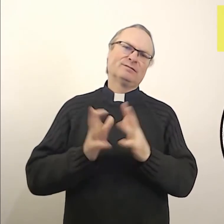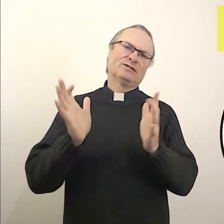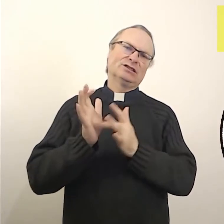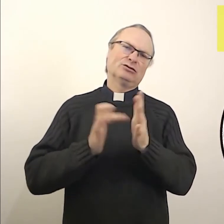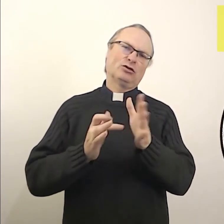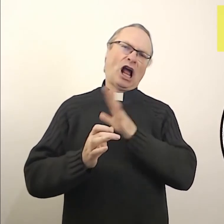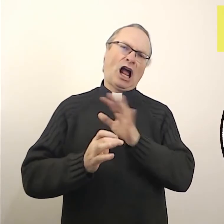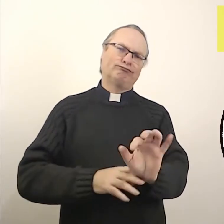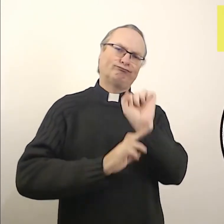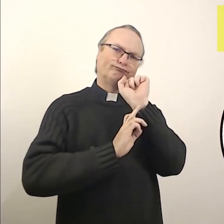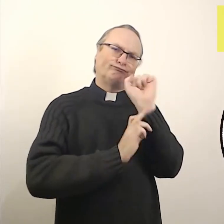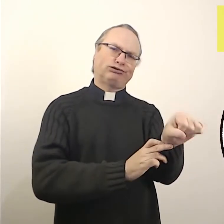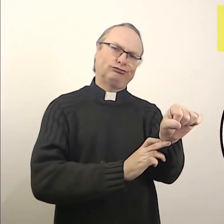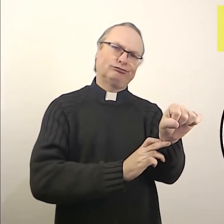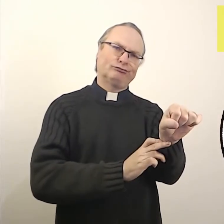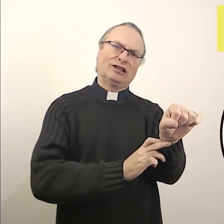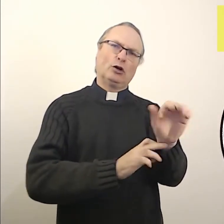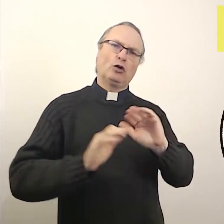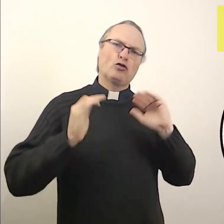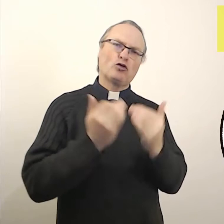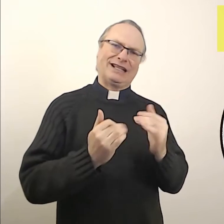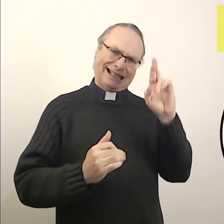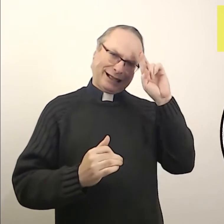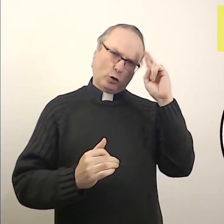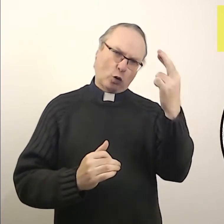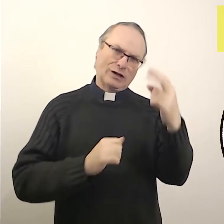Jésus a vaincu toutes les ruses